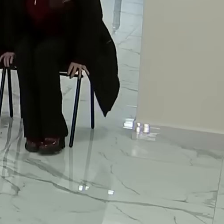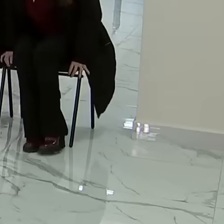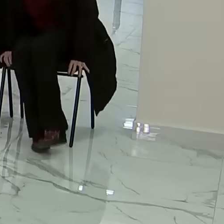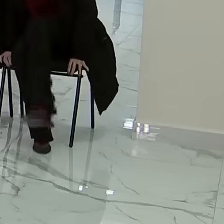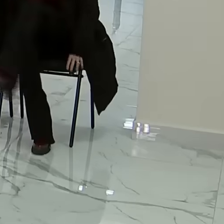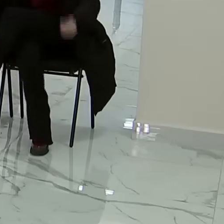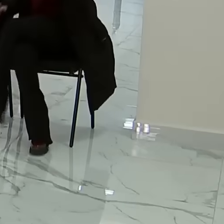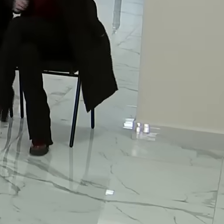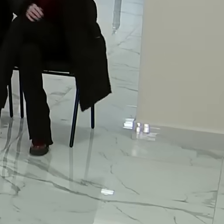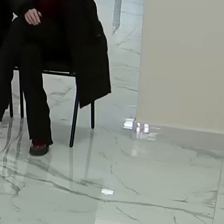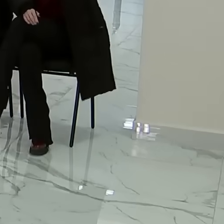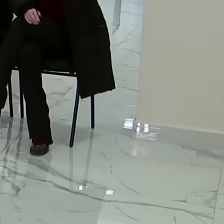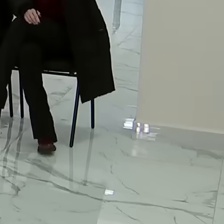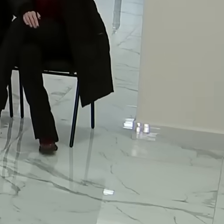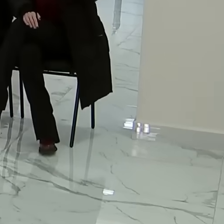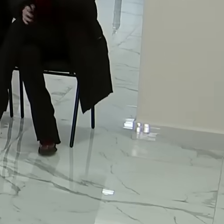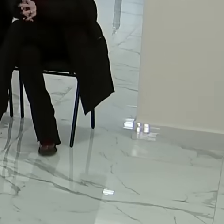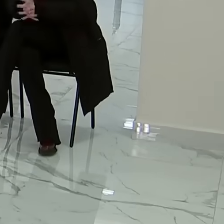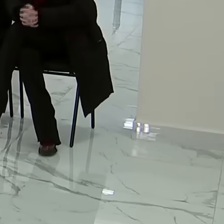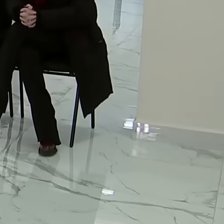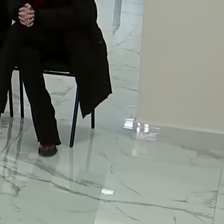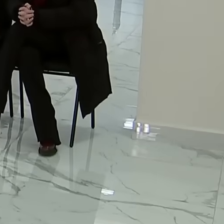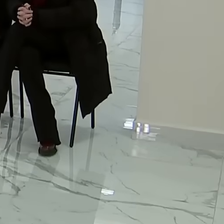[Aplausos] Procedemos con el mensaje de bienvenida a cargo